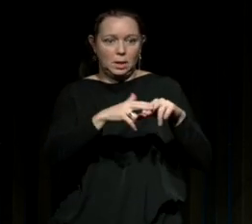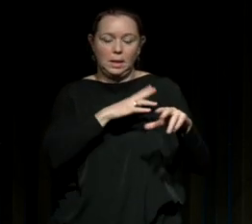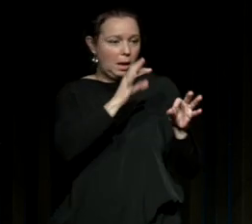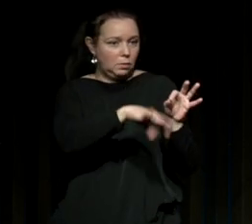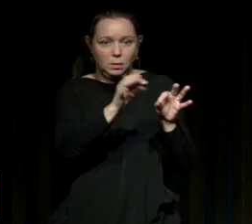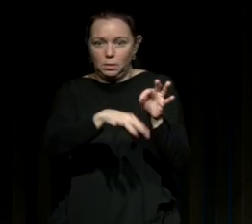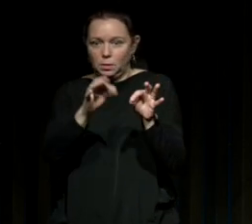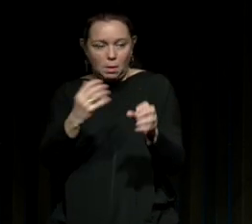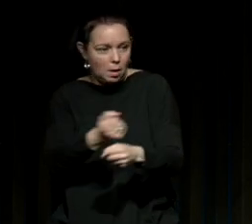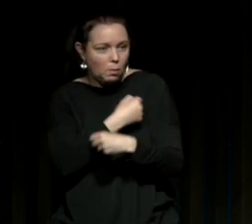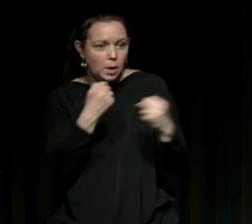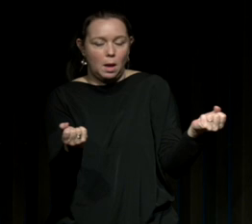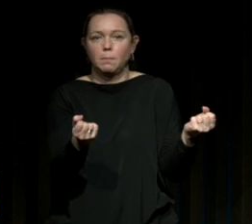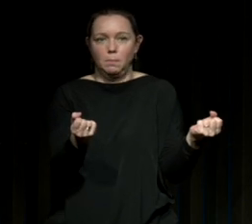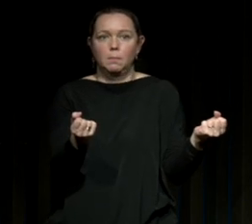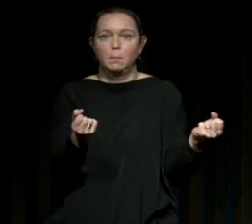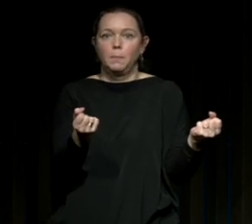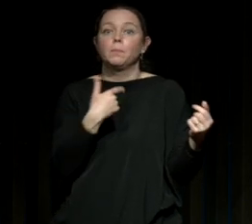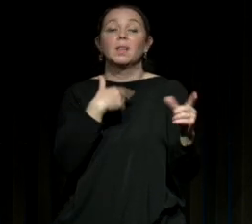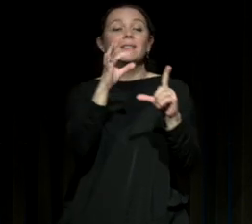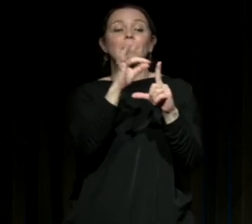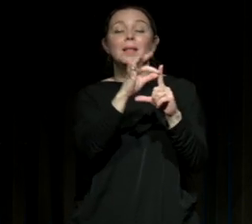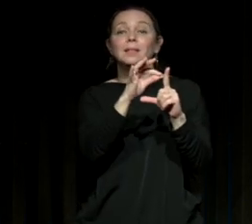un effet spectaculaire sur le diabète qui fait car parfois on parle même de chirurgie